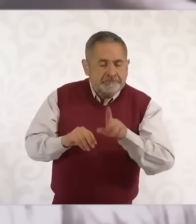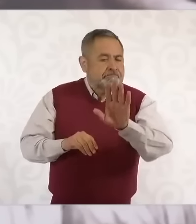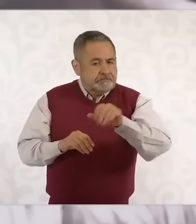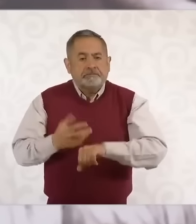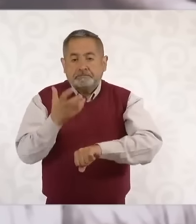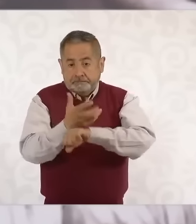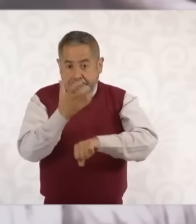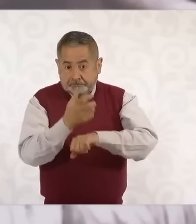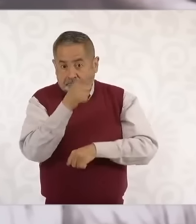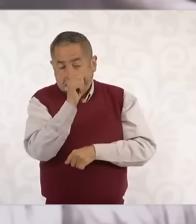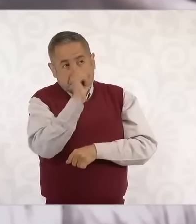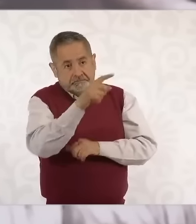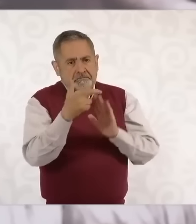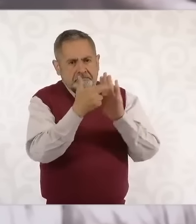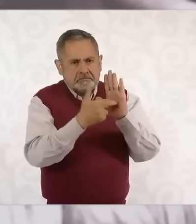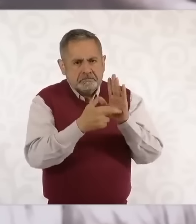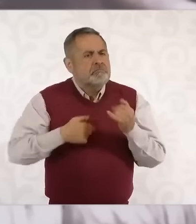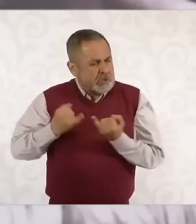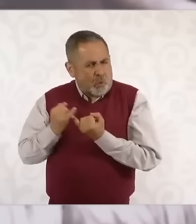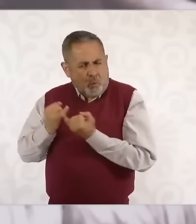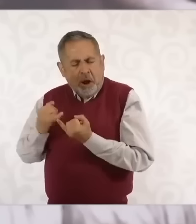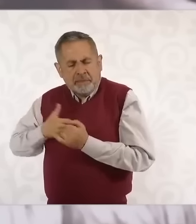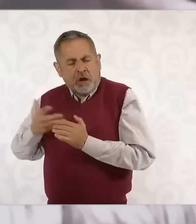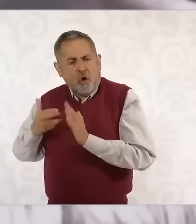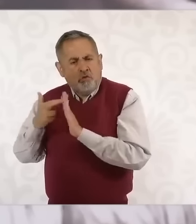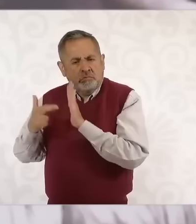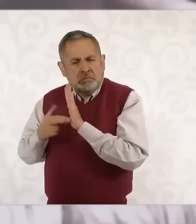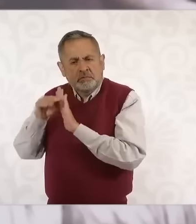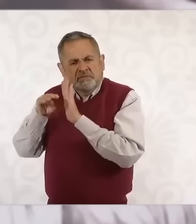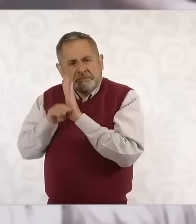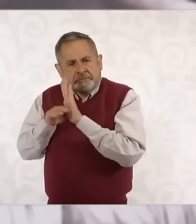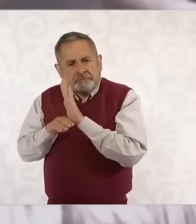una norma y nosotros también tenemos varias normas que podrían permitir la imposición de aranceles.